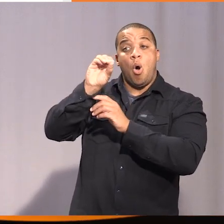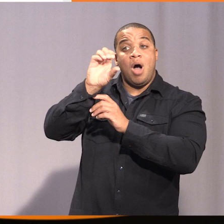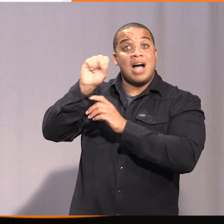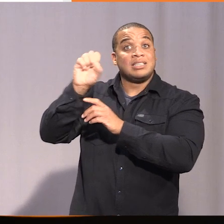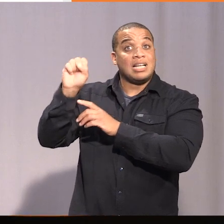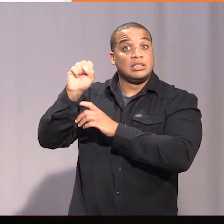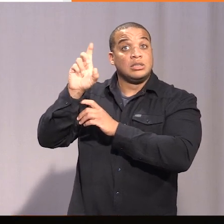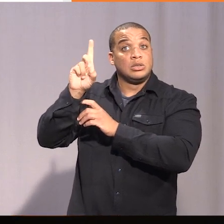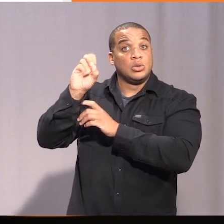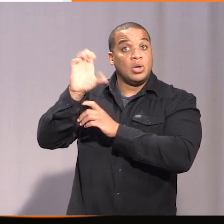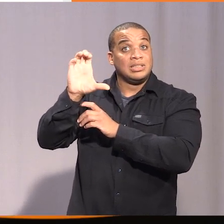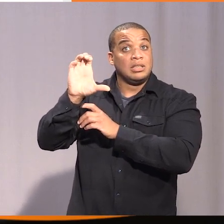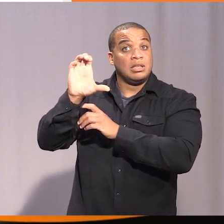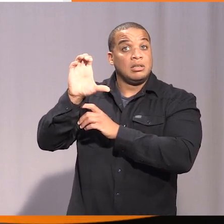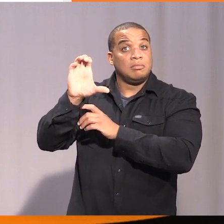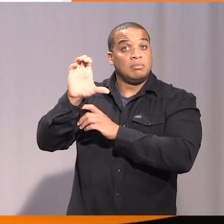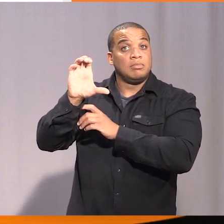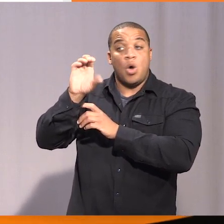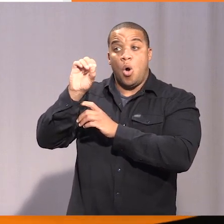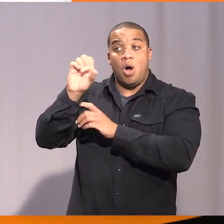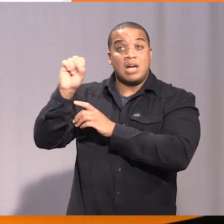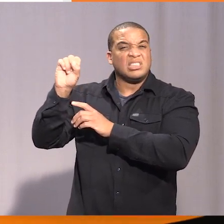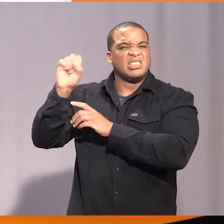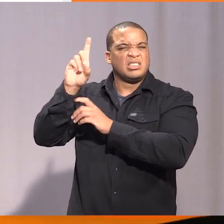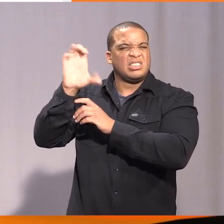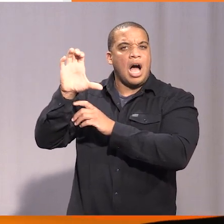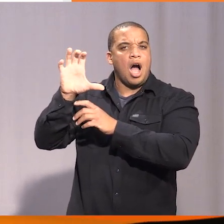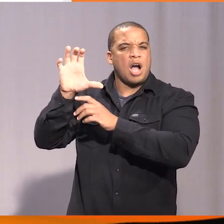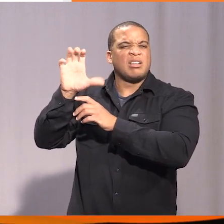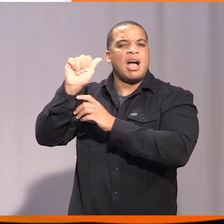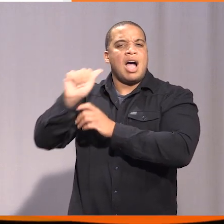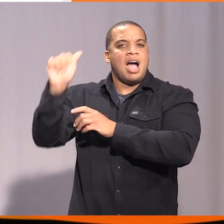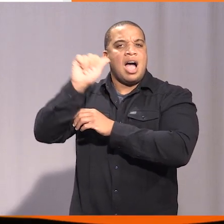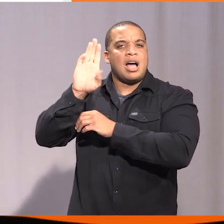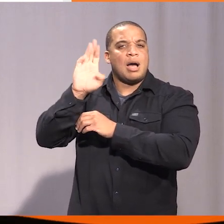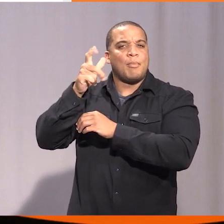edu. Pueden usar su cuenta de correo electrónico de me. bergen. edu.